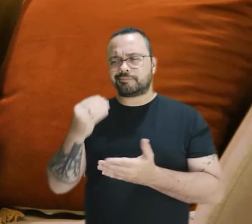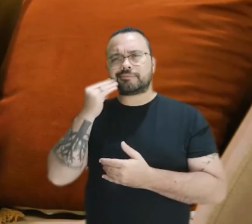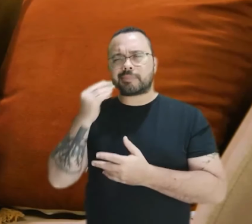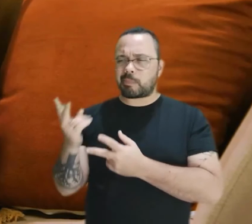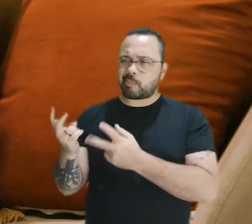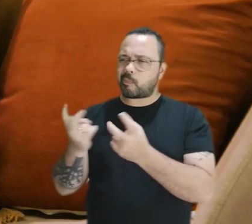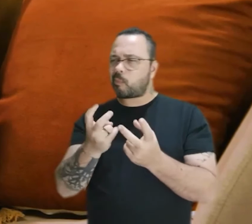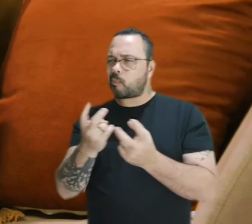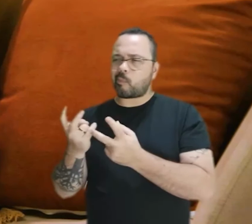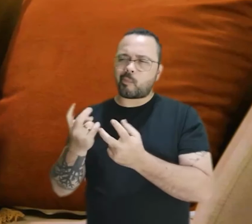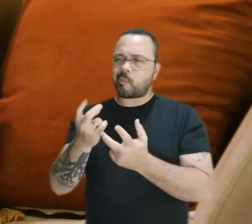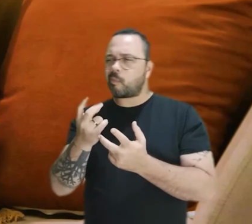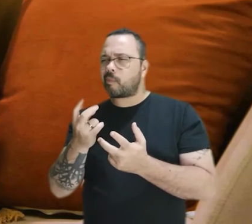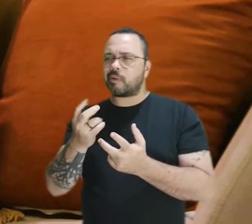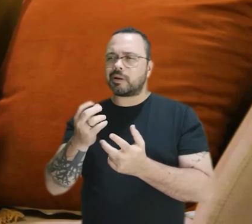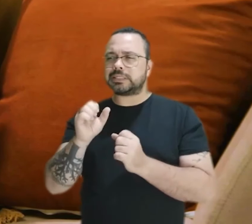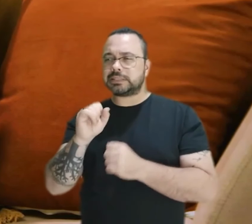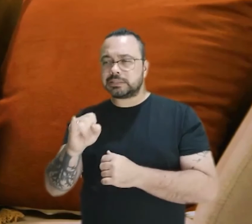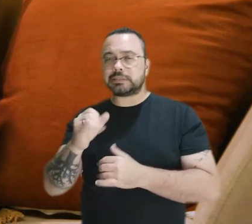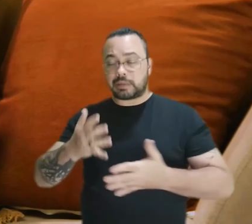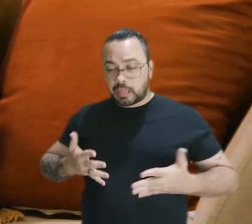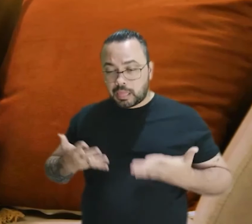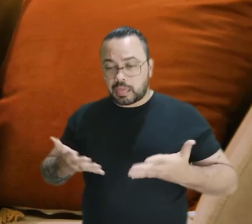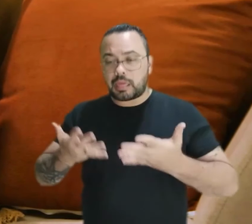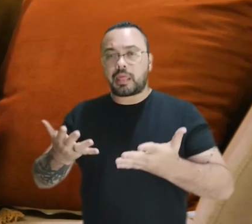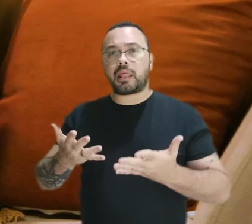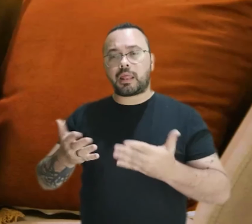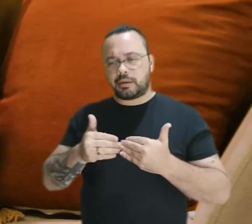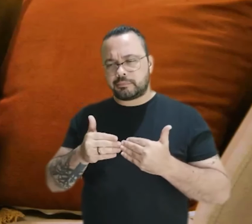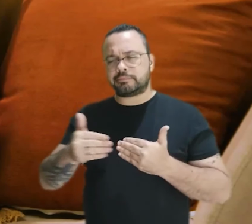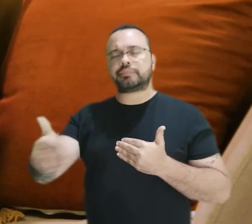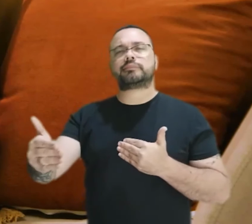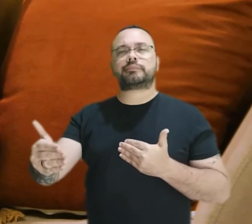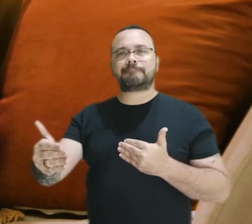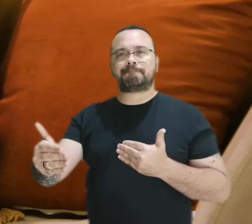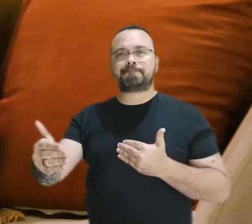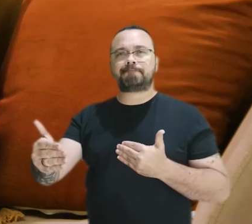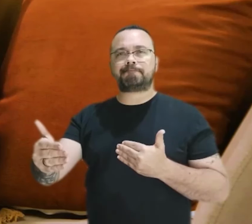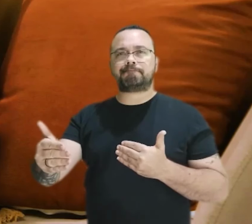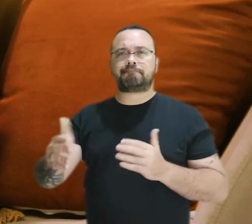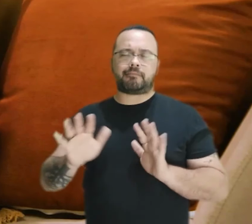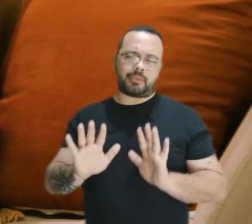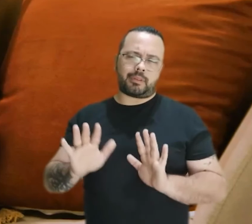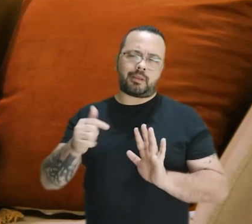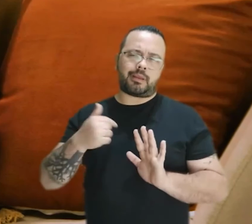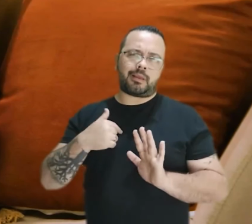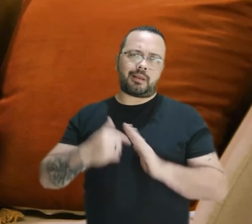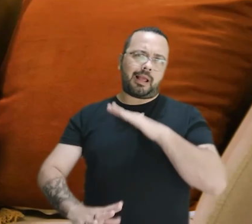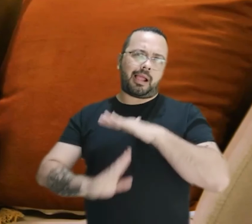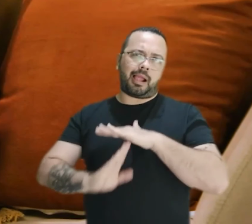o que que vai me motivar a partir de agora, sabe? Não que eu tenha esgotado esses temas já,